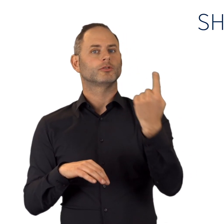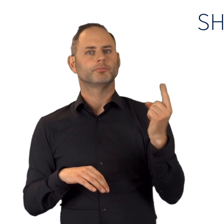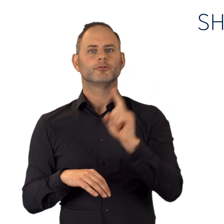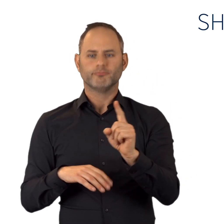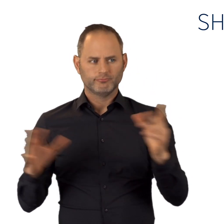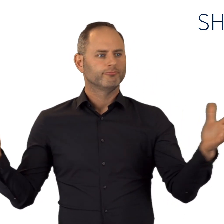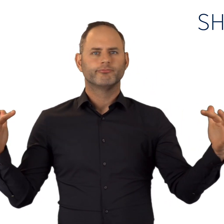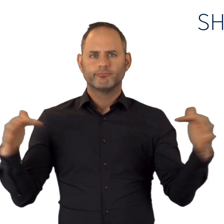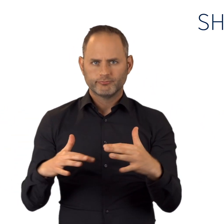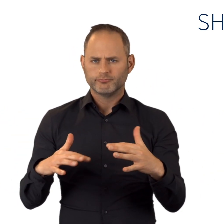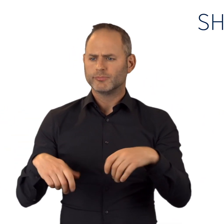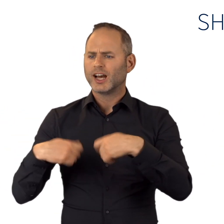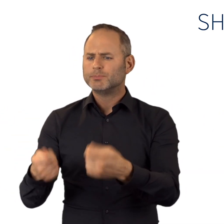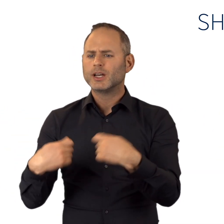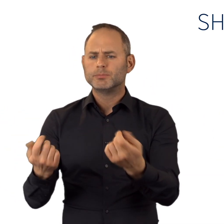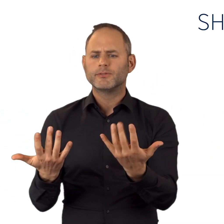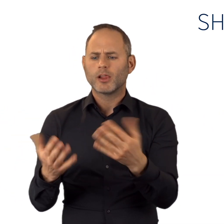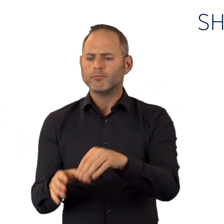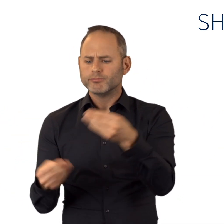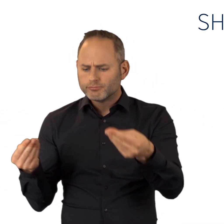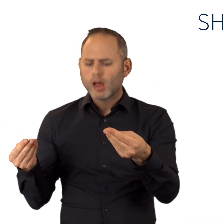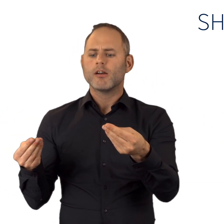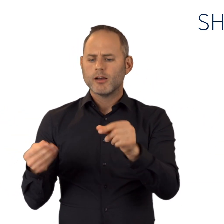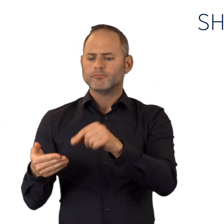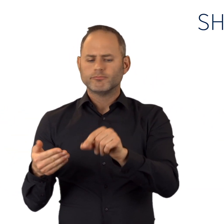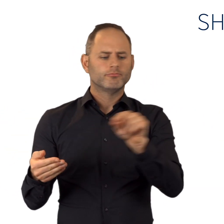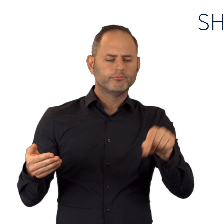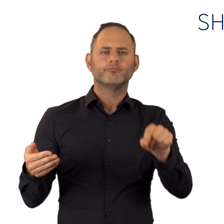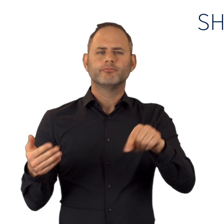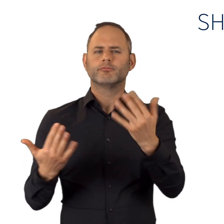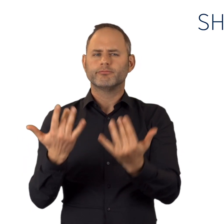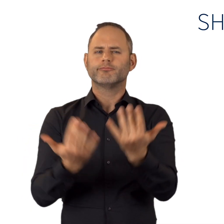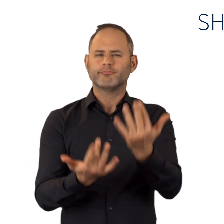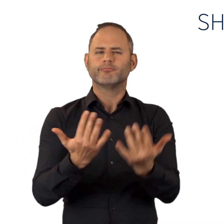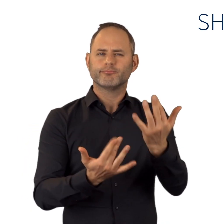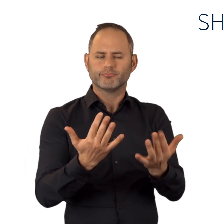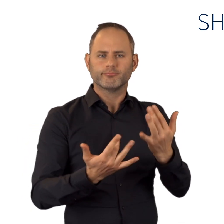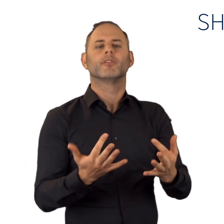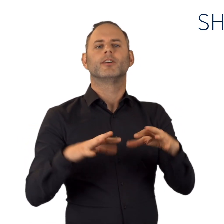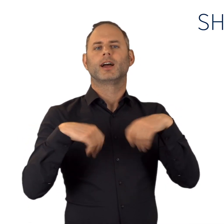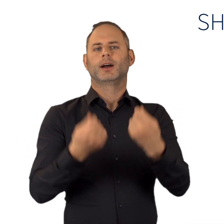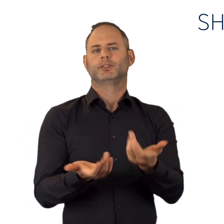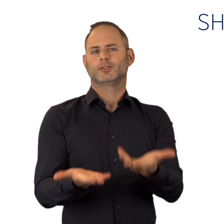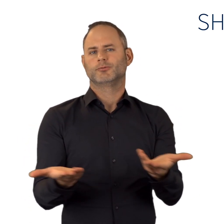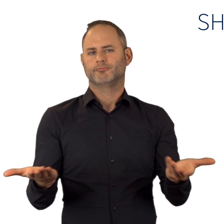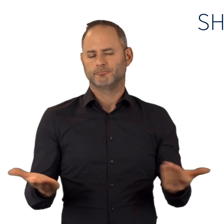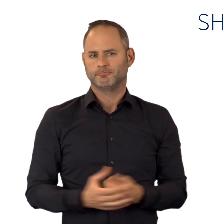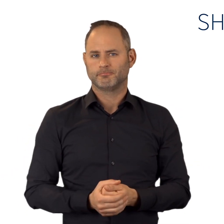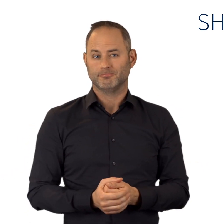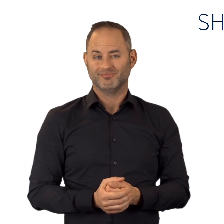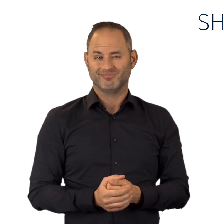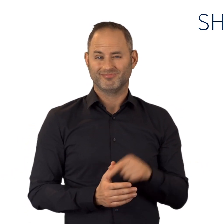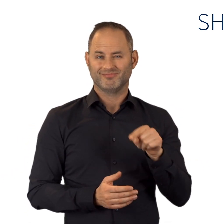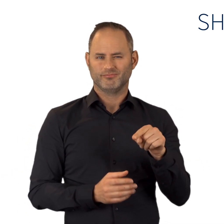durch den Wahlvorstand im Wahlraum statt.